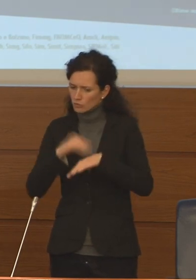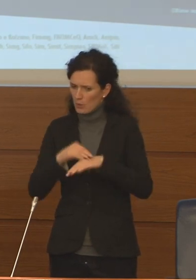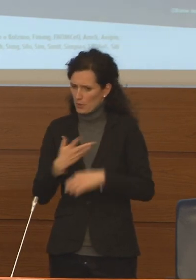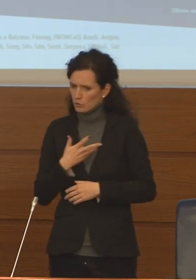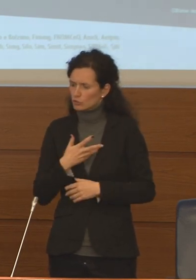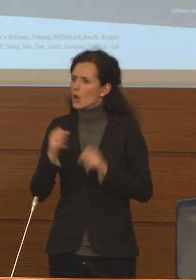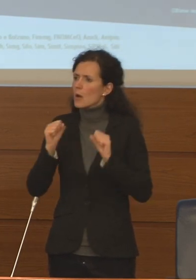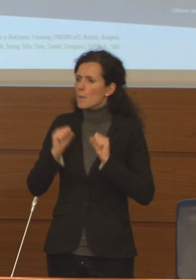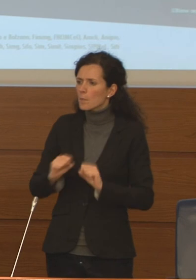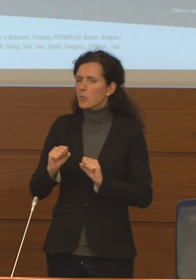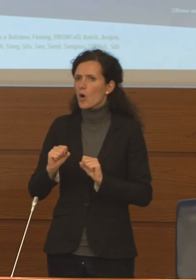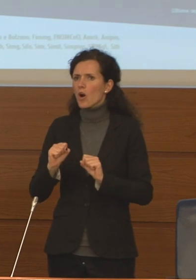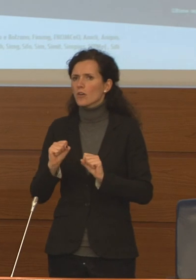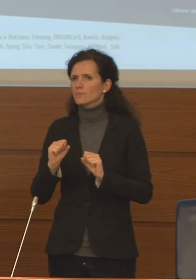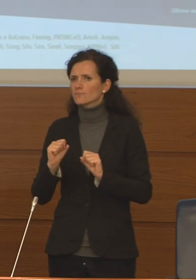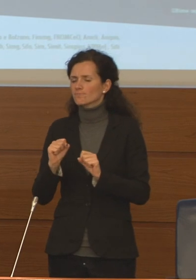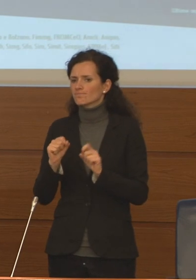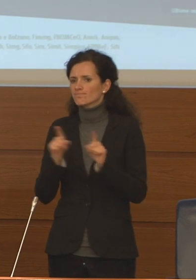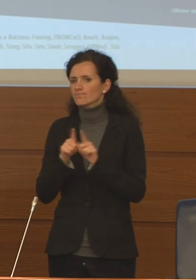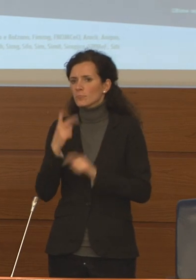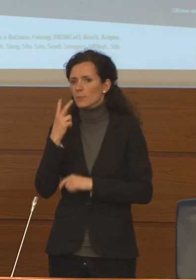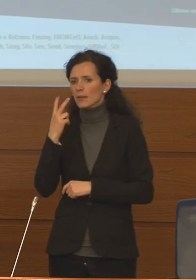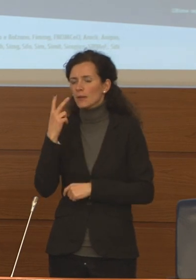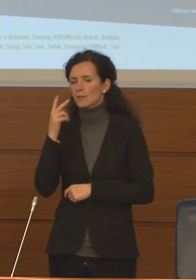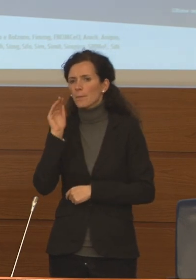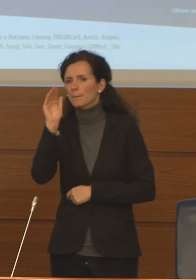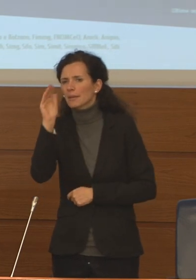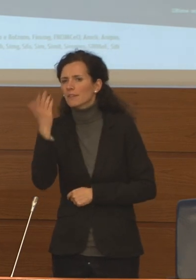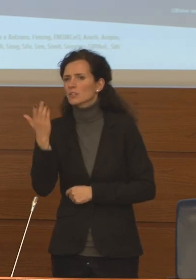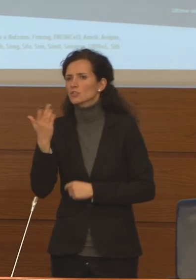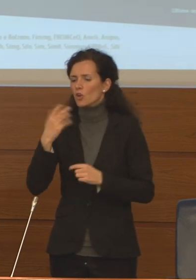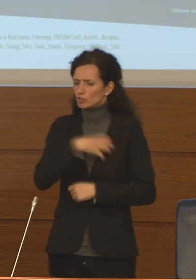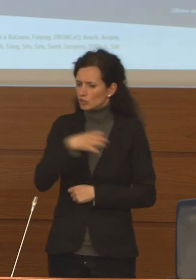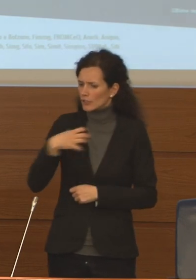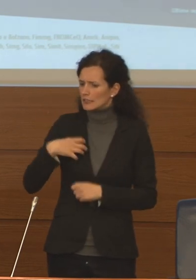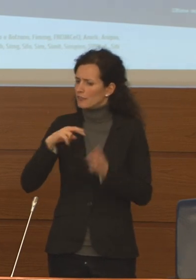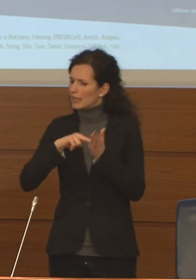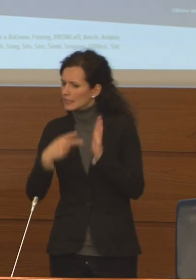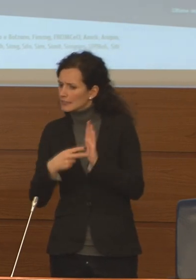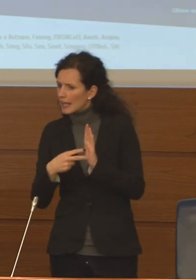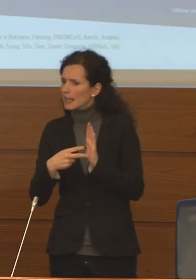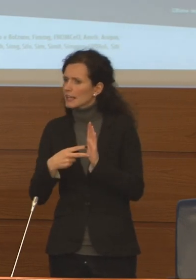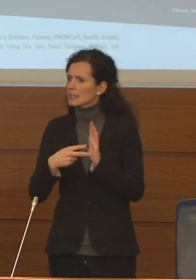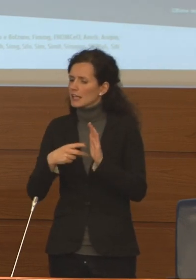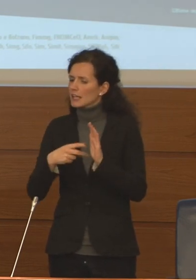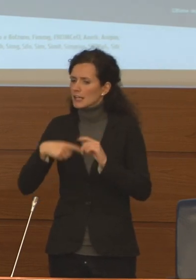scientifiche ma anche tecniche su cosa succederà nei prossimi giorni